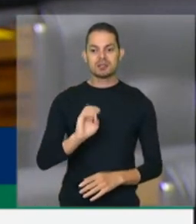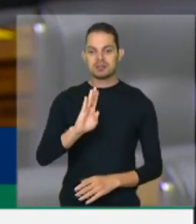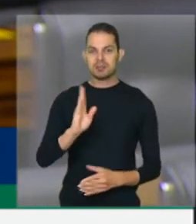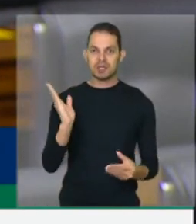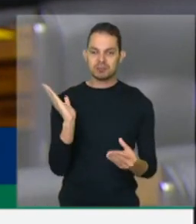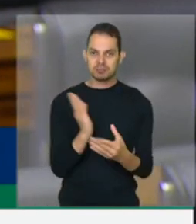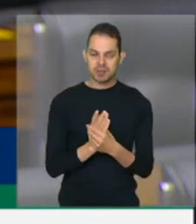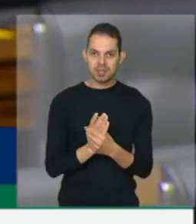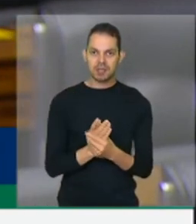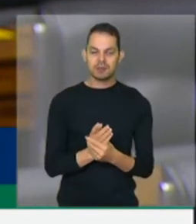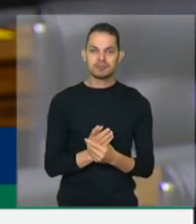ONDE MEU PARTIDO PSB AJUIZOU UMA AÇÃO PEDINDO QUE ARTIGOS